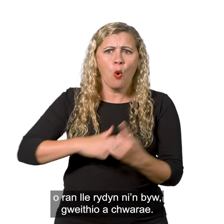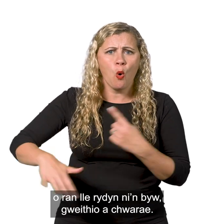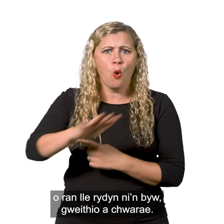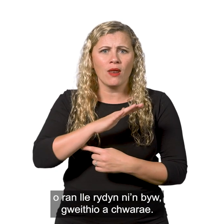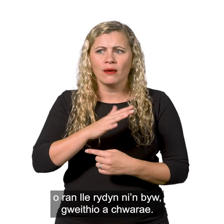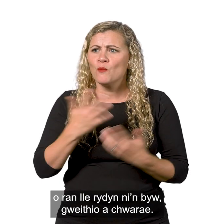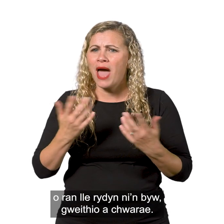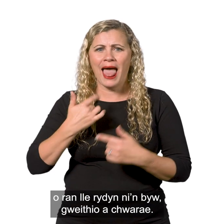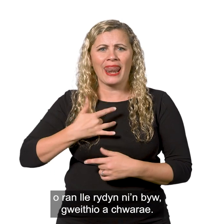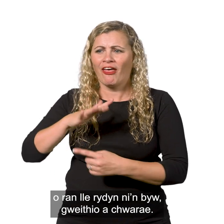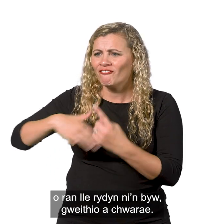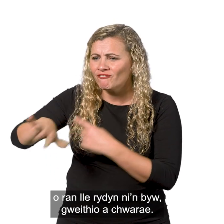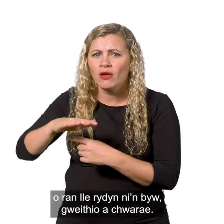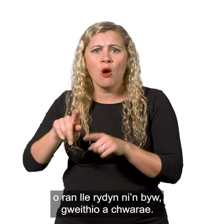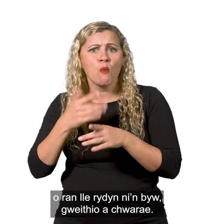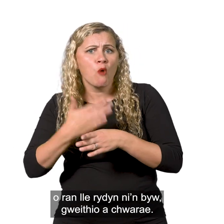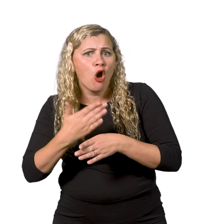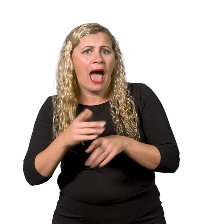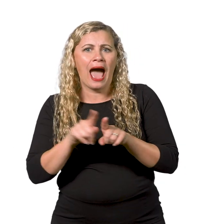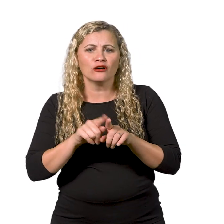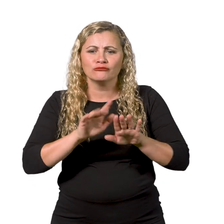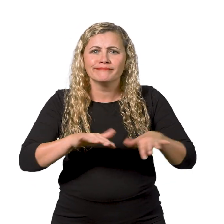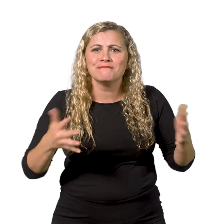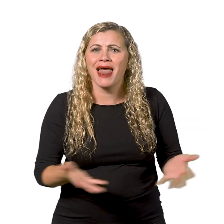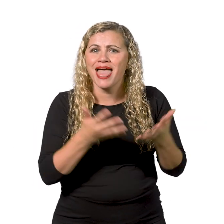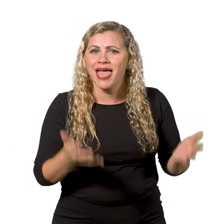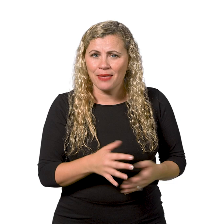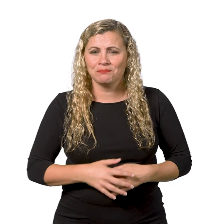o ran lle rydyn ni’n byw, gweithio a chwarae.